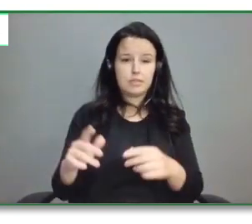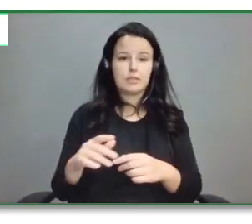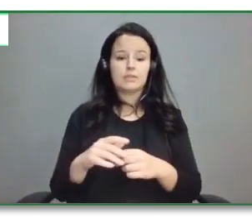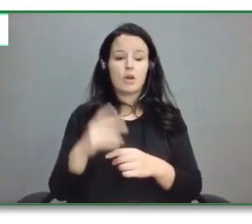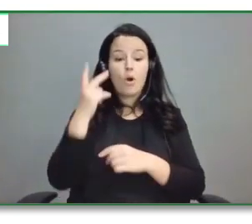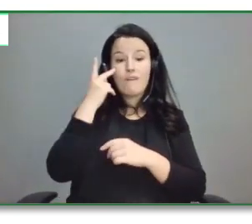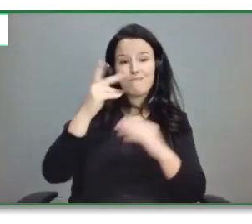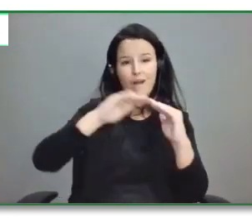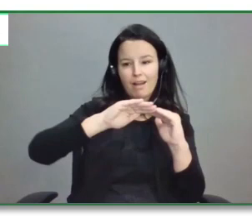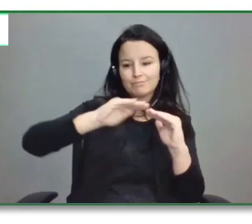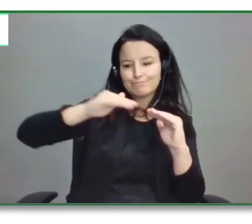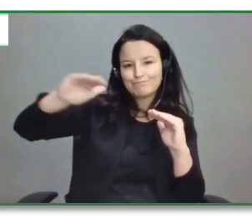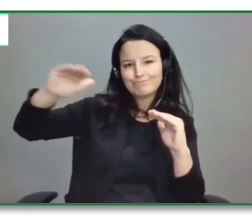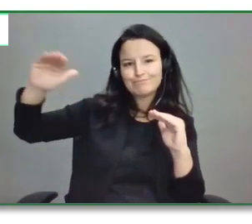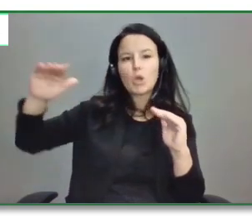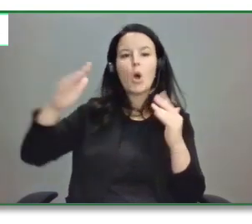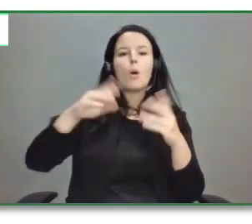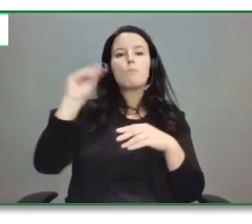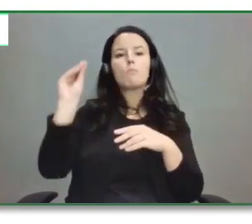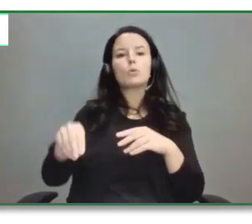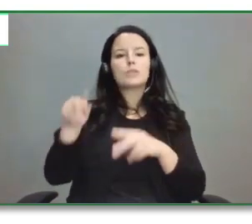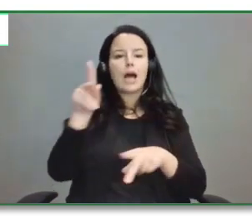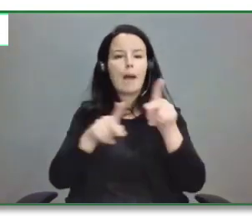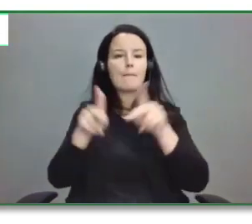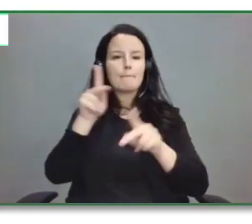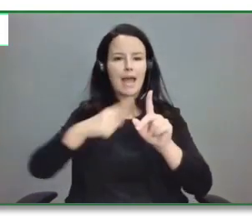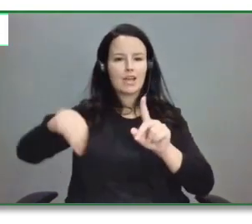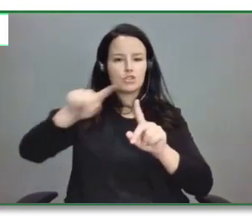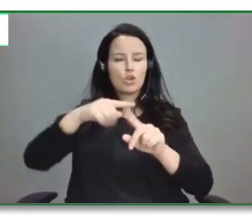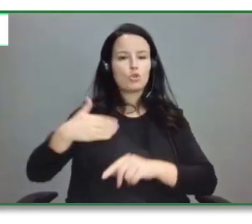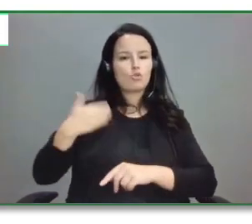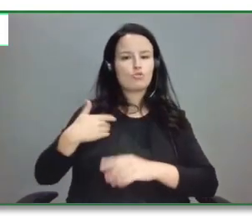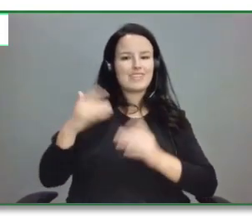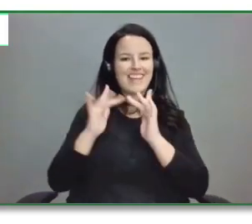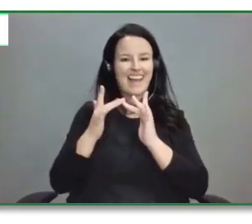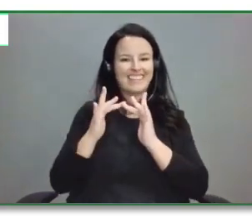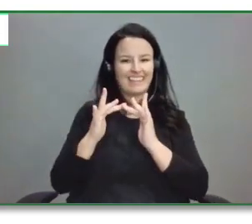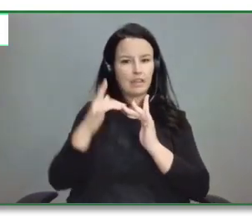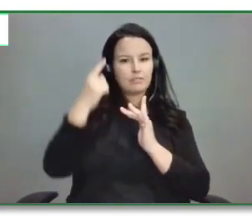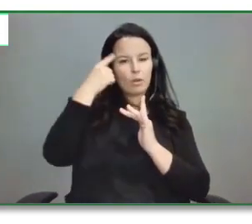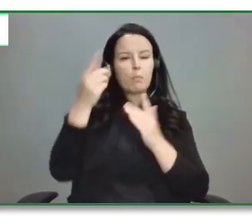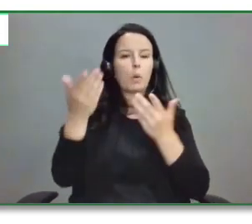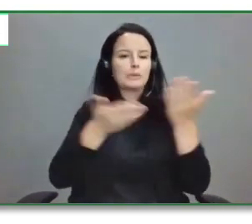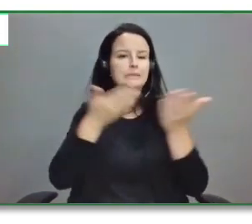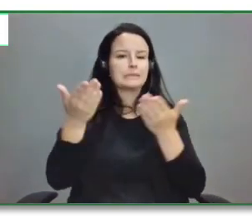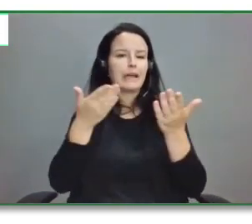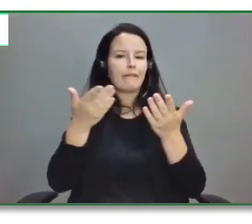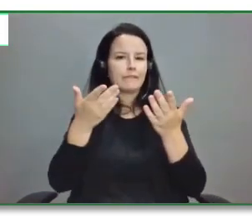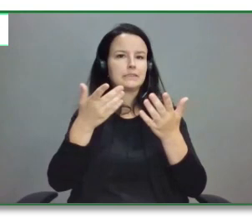d'individus utilisant Internet justement